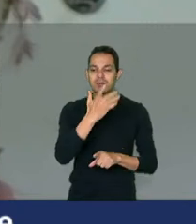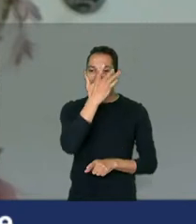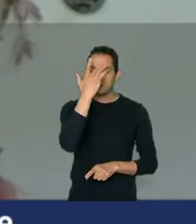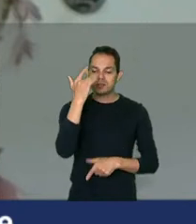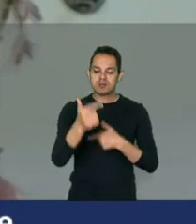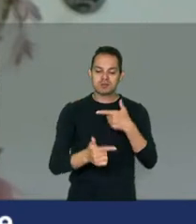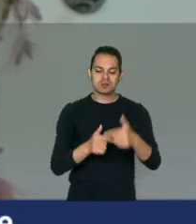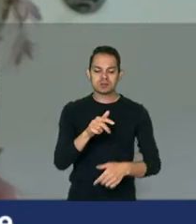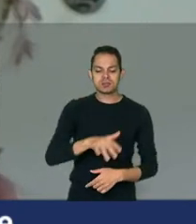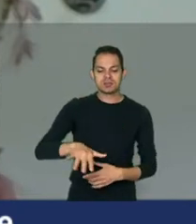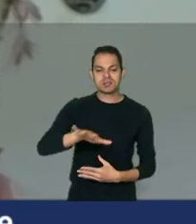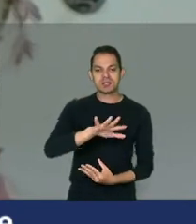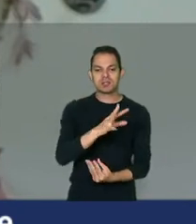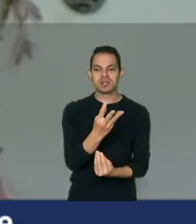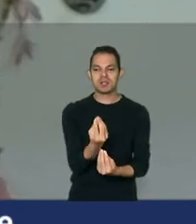DAQUELES QUE VIVEM DA ARTE. E COMO OS POVOS INDÍGENAS